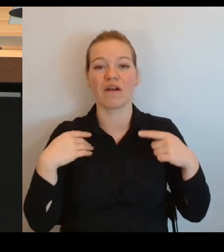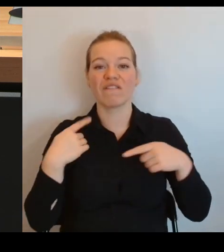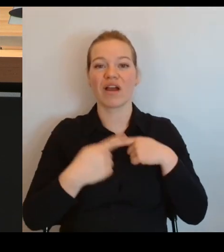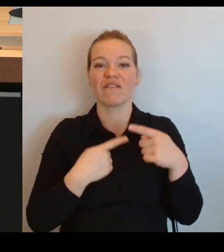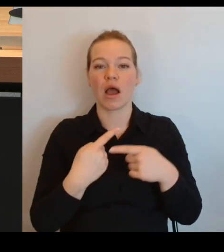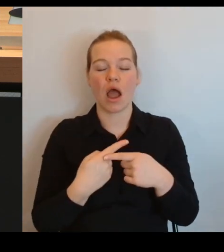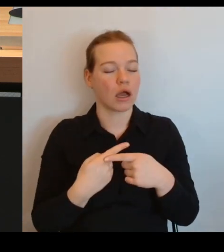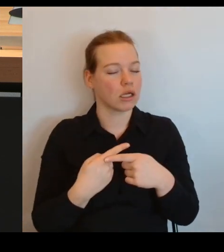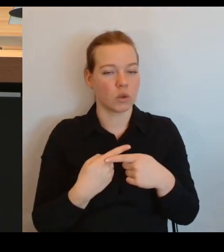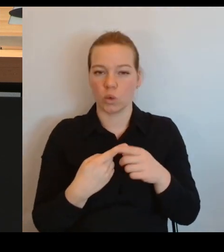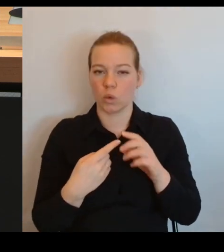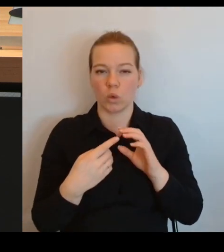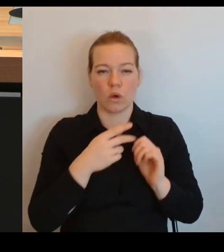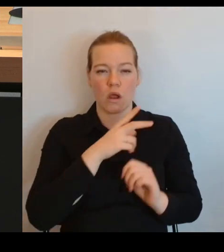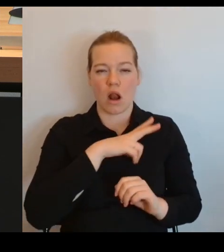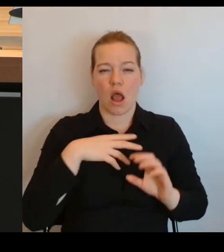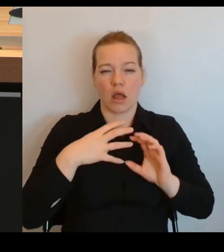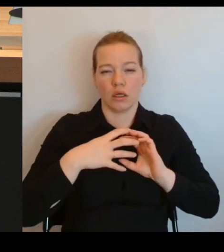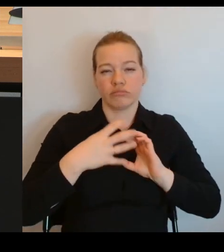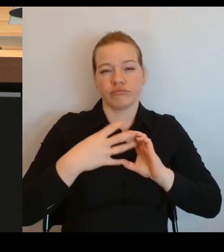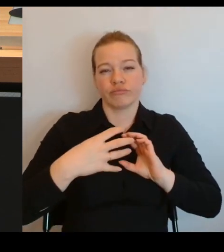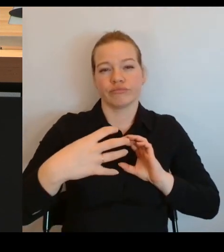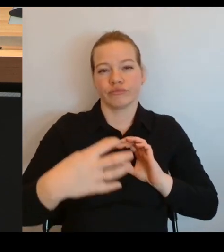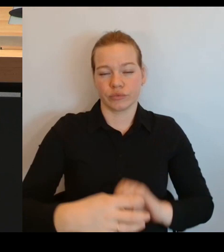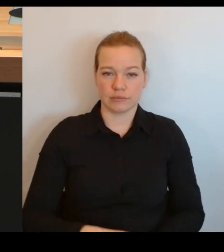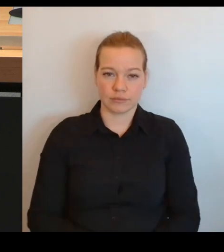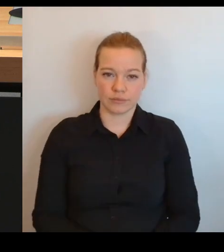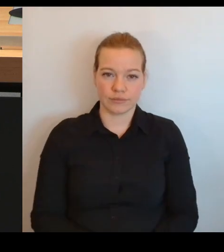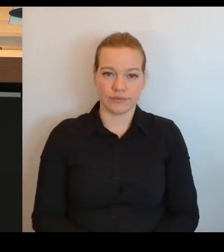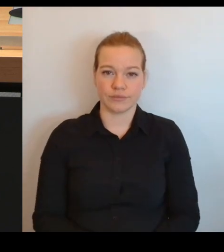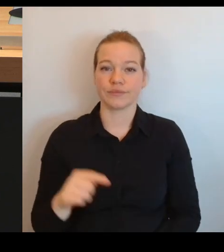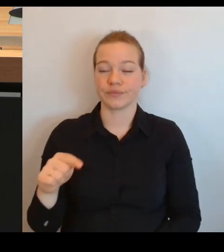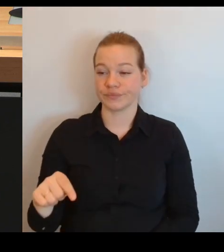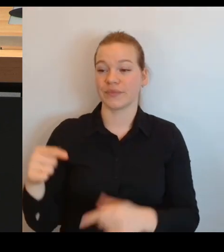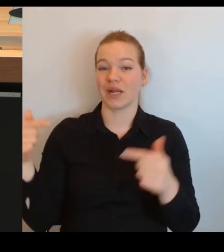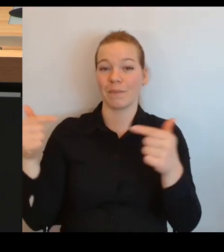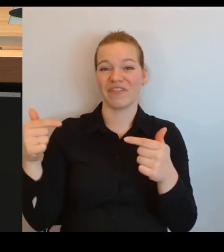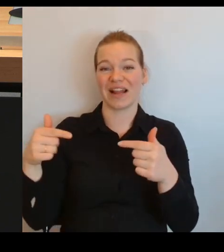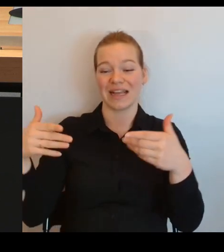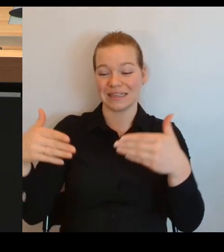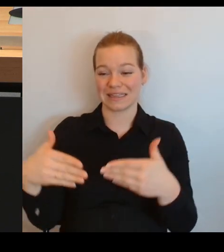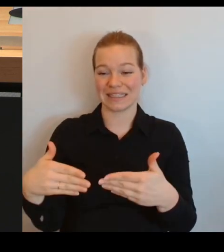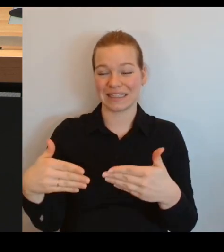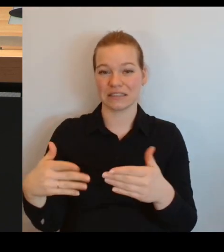Pflegeeinrichtungen, also der ambulante und stationäre Sektor, rechtlich unterschiedlich behandelt werden.